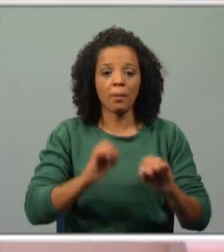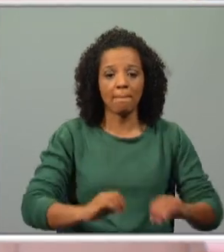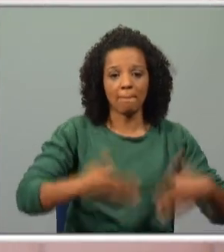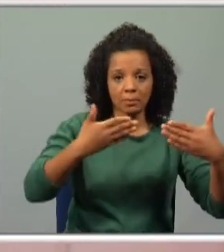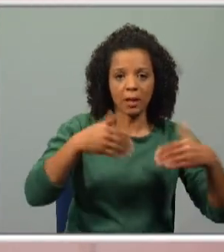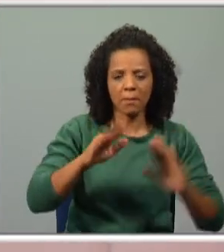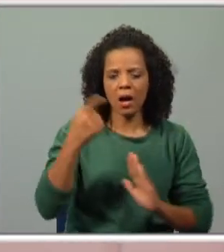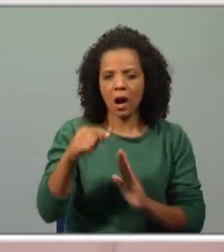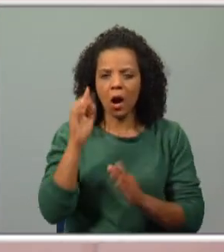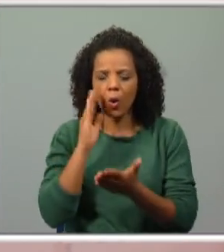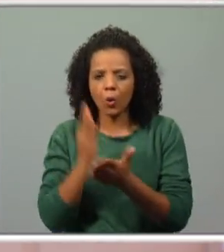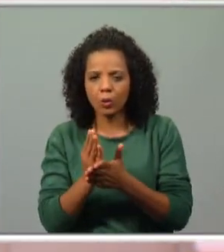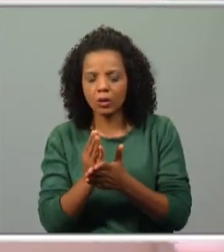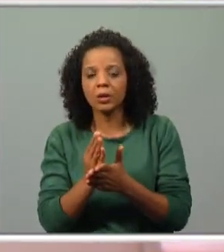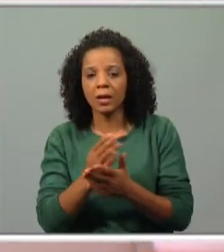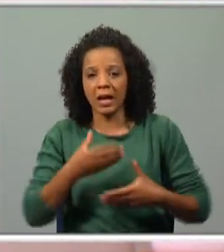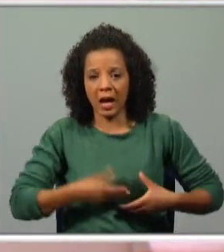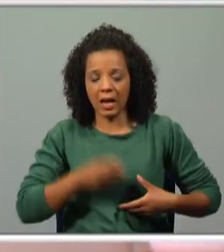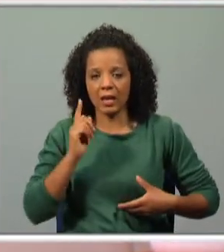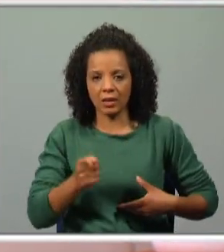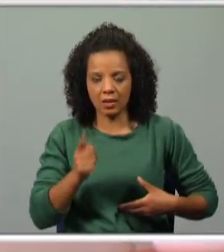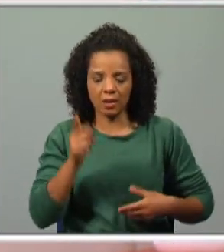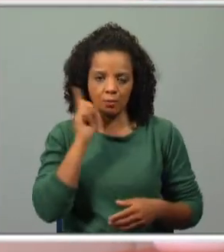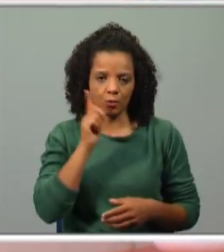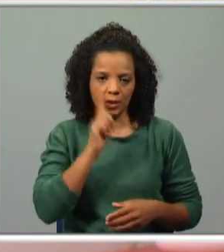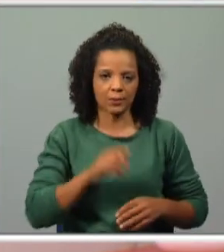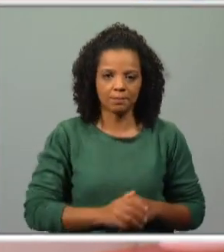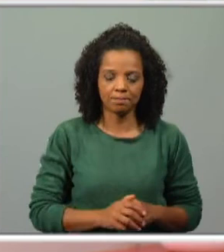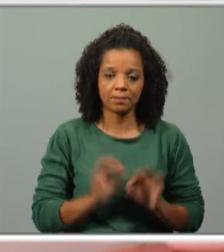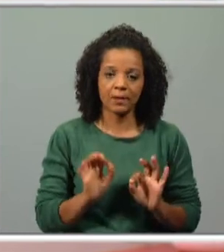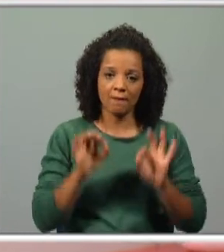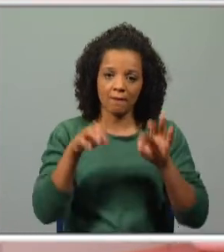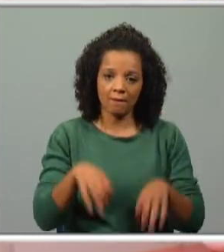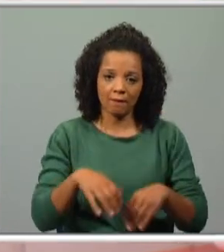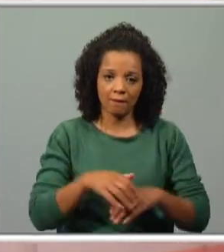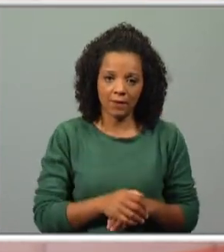aquela última fala vá e que é determinante e terminamos assim a 最後一行是行列式，我們最終得到